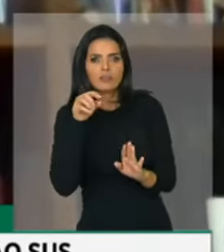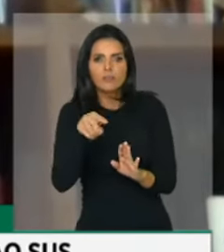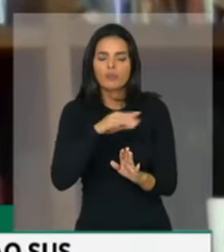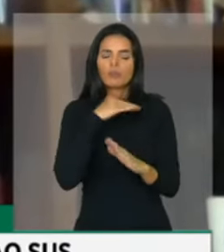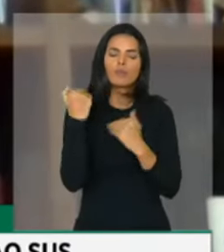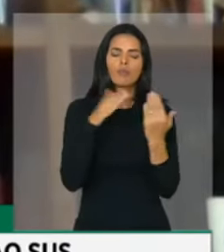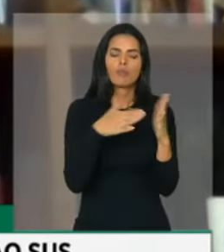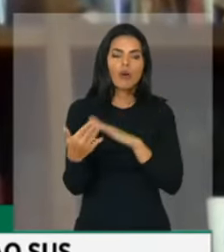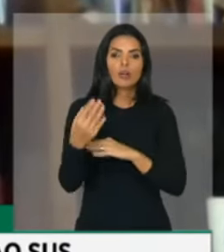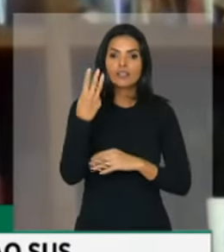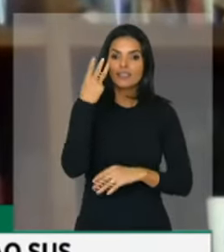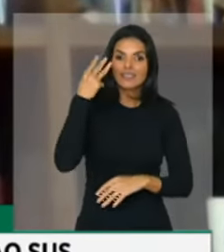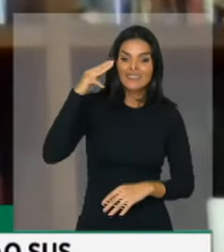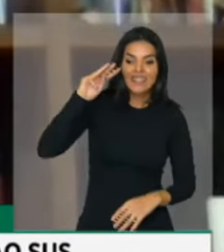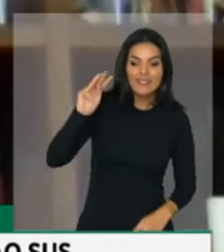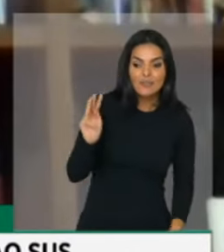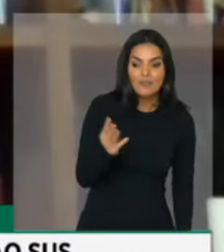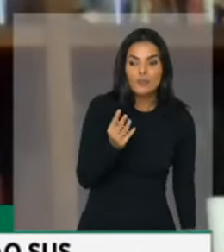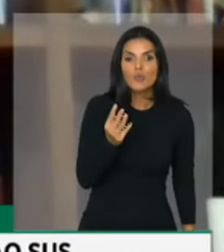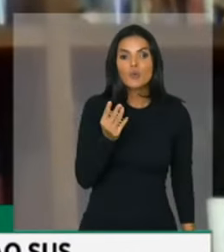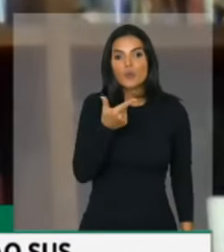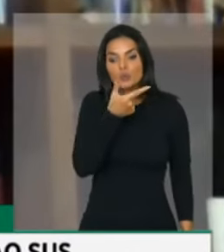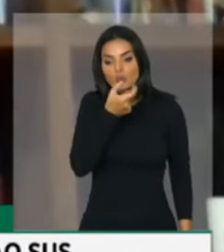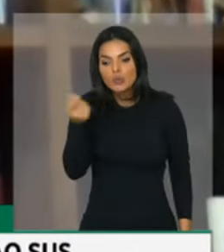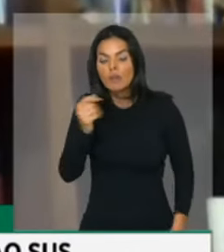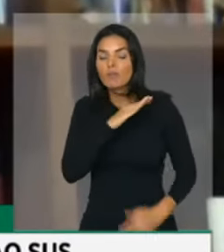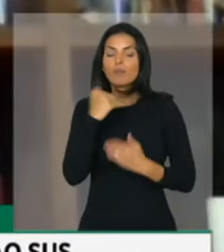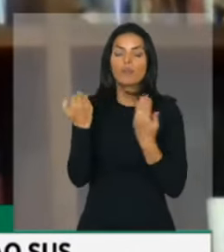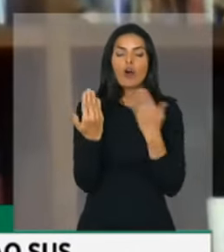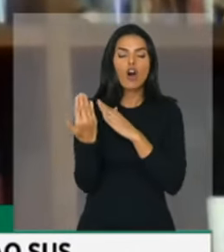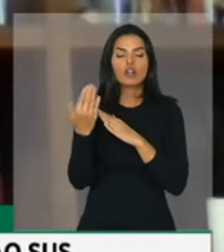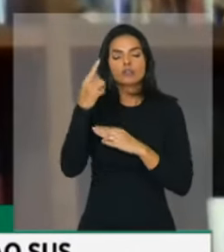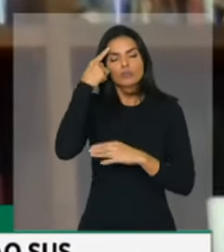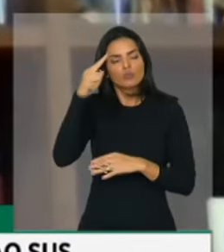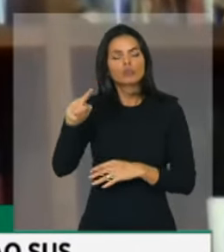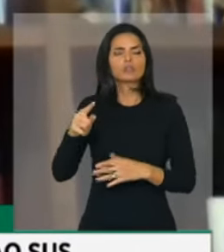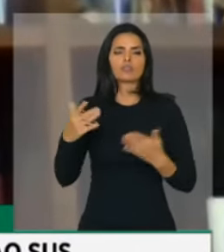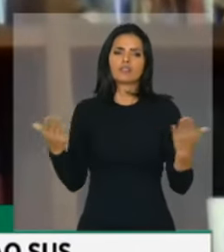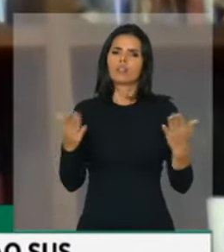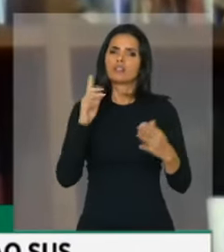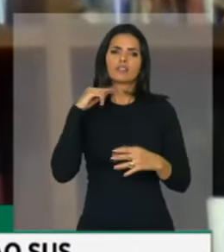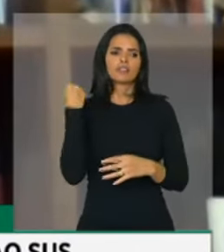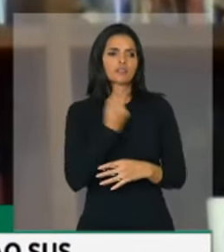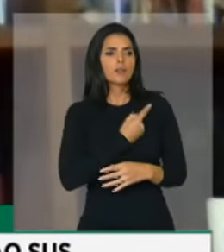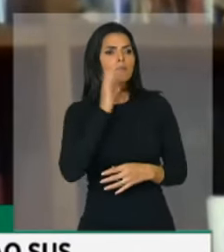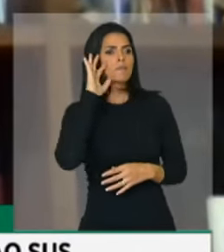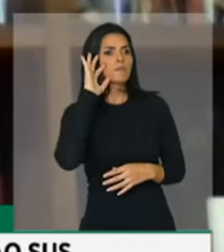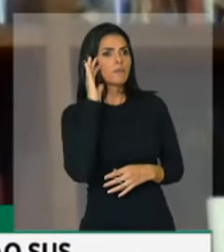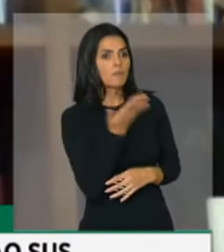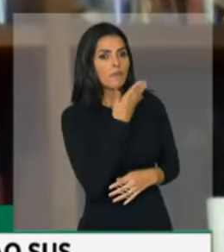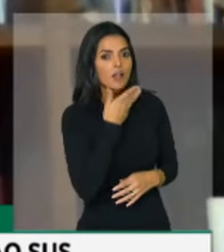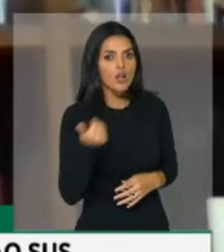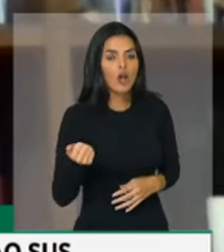MORTES, 3200 EM UM ÚNICO DIA ONTEM, E NÓS TEMOS QUE DAR A MELHOR SOLUÇÃO. E É LÓGICO QUE ISSO É UM ESFORÇO COLETIVO. MAS NÓS TEMOS